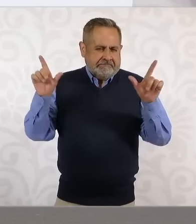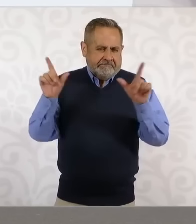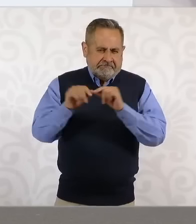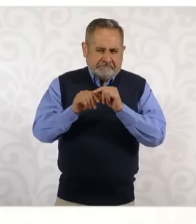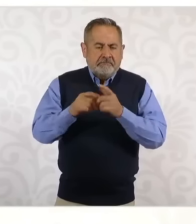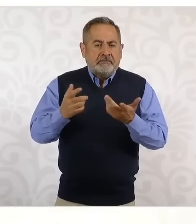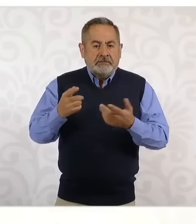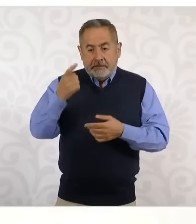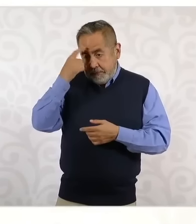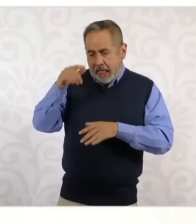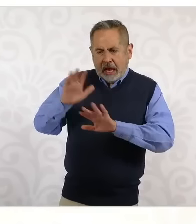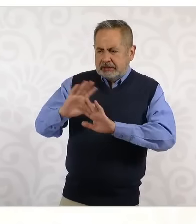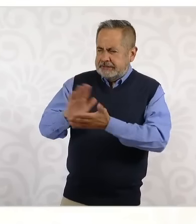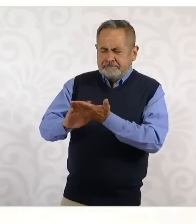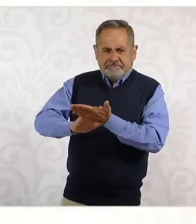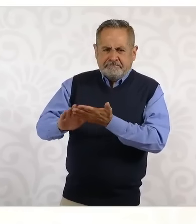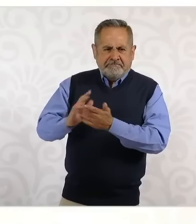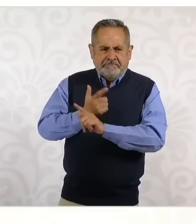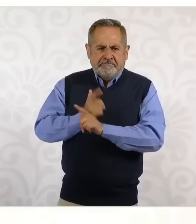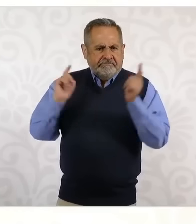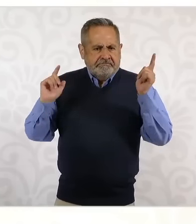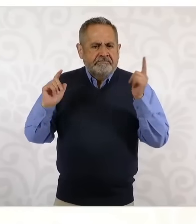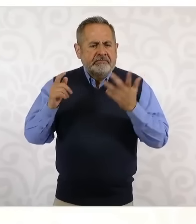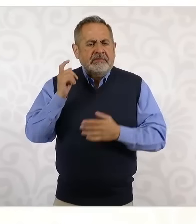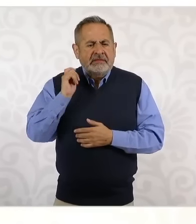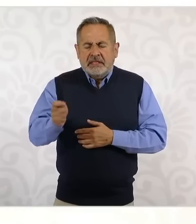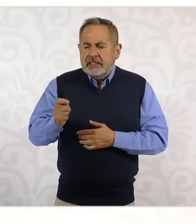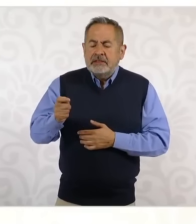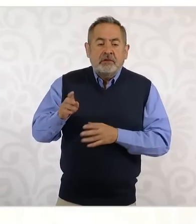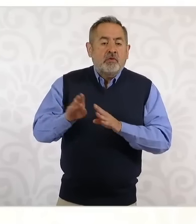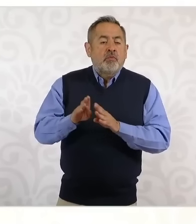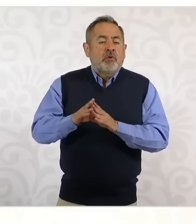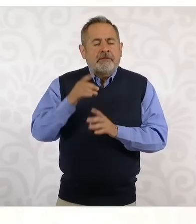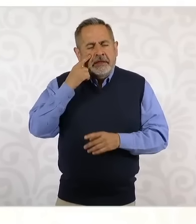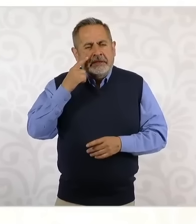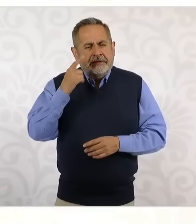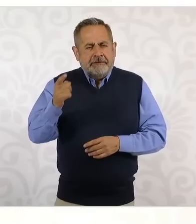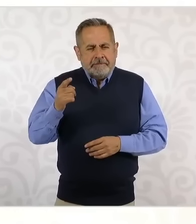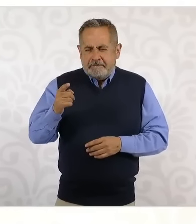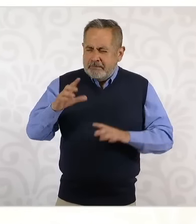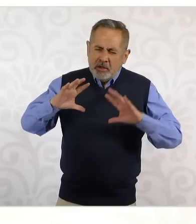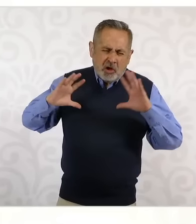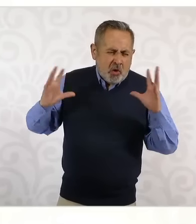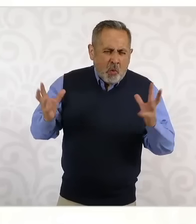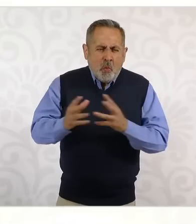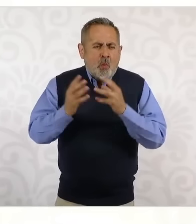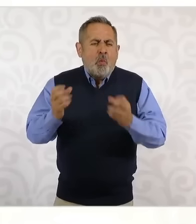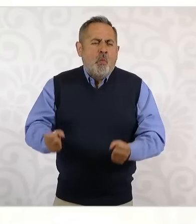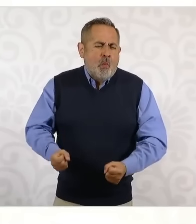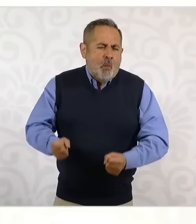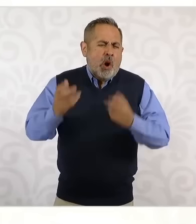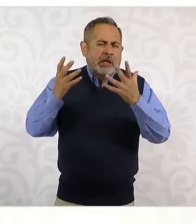liberación total del adeudo. Vamos a liberarles. Tenemos un universo en en la financiera tenemos